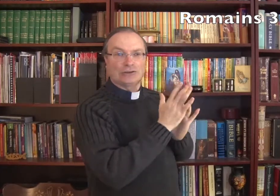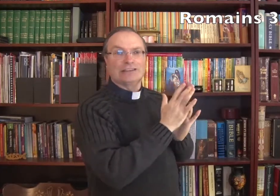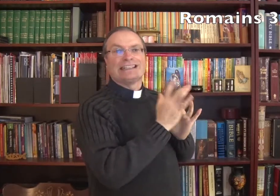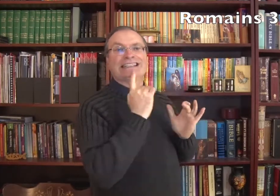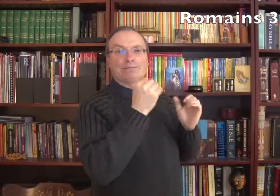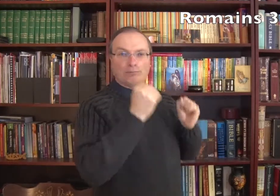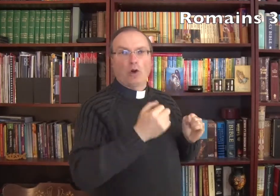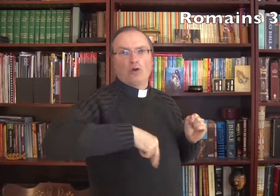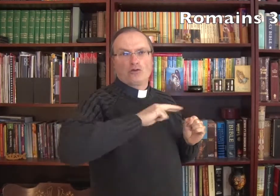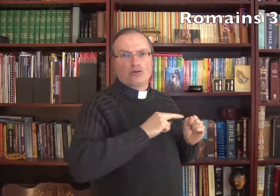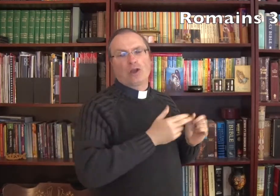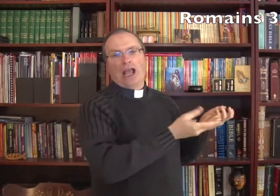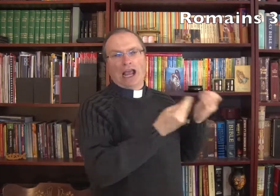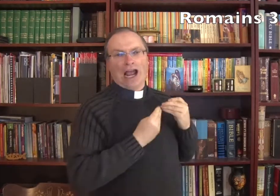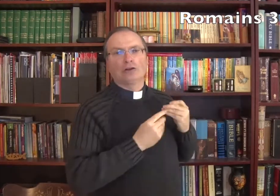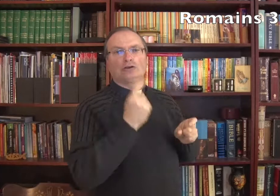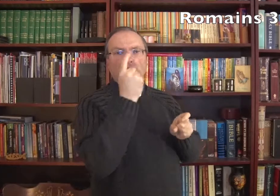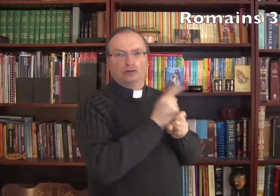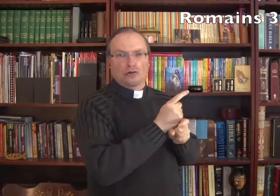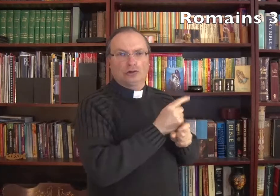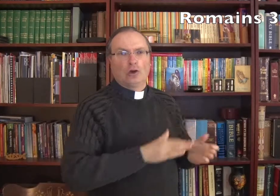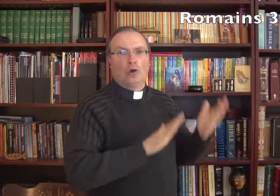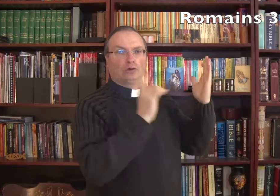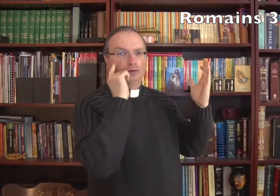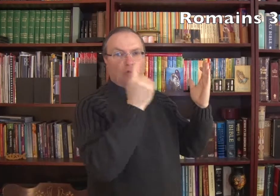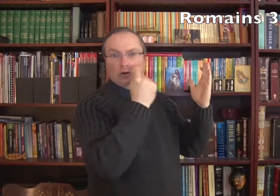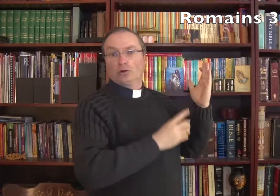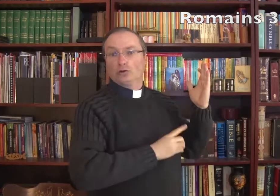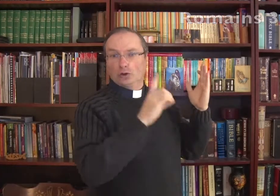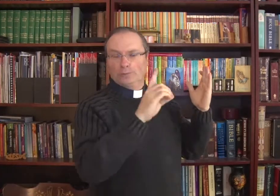qui peut nous rendre juste aux yeux de Dieu.